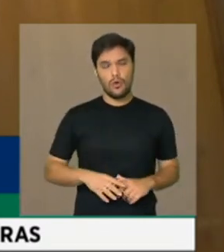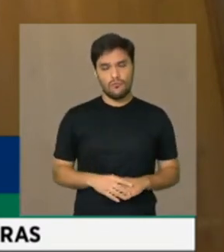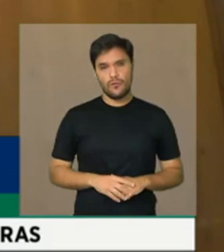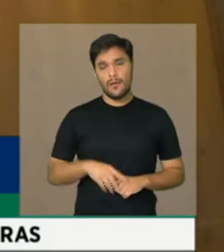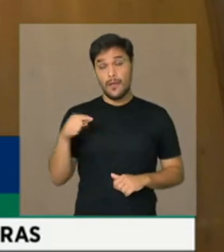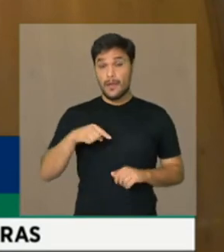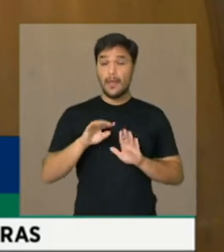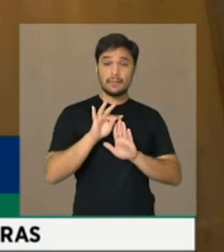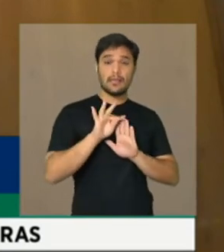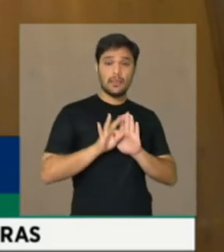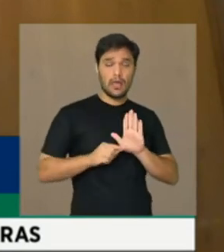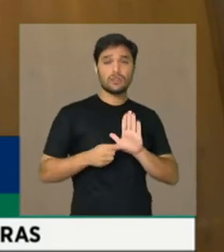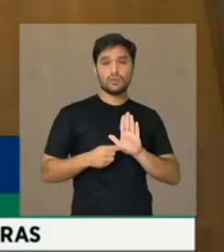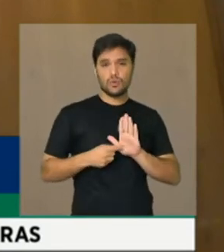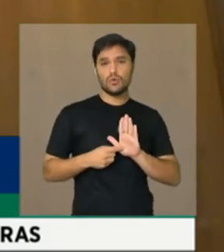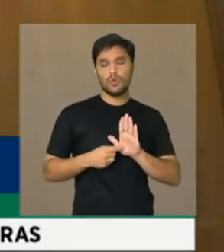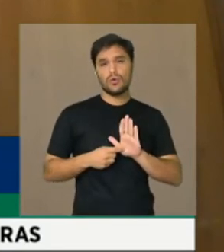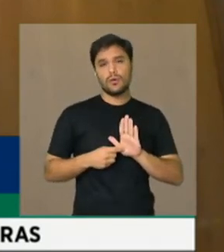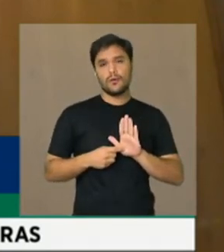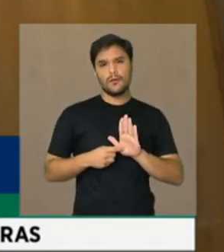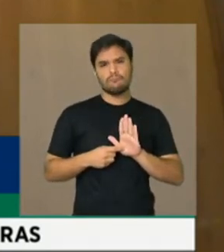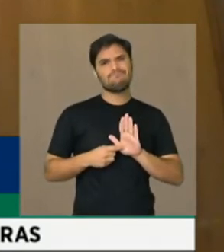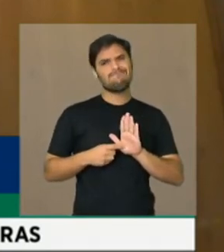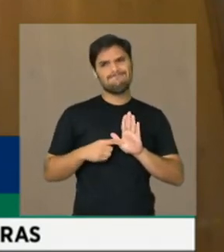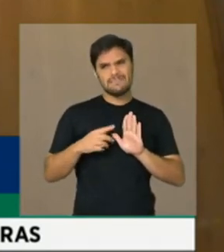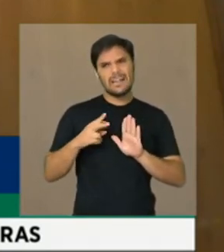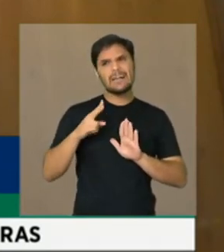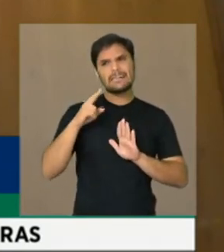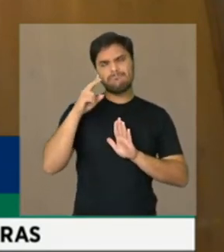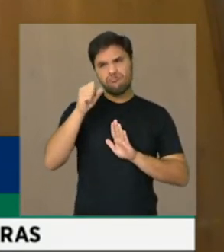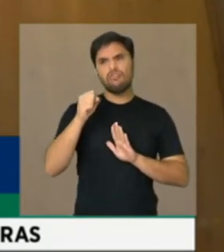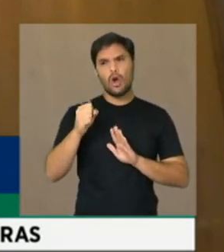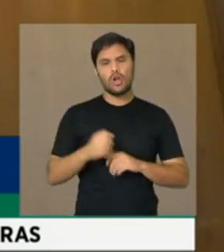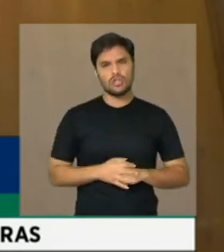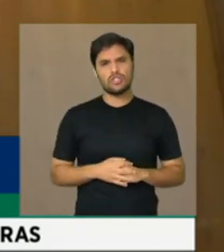QUESTÃO QUE O RELATOR DIVERSAS VEZES TENTOU APONTAR E TAMBÉM RECHAÇOU TODOS OS ARGUMENTOS DA OPOSIÇÃO, MAS